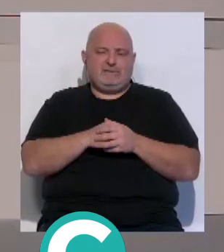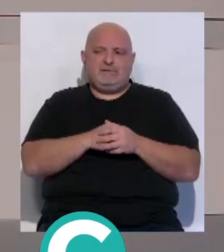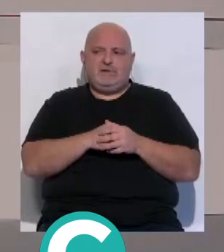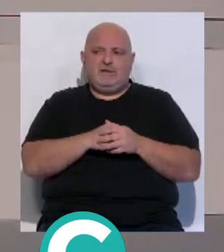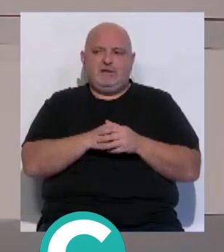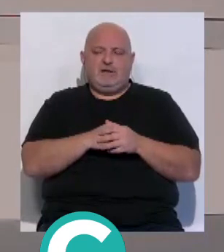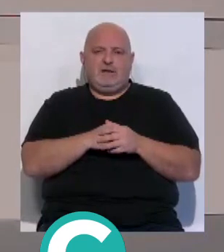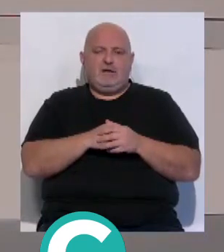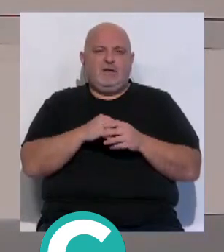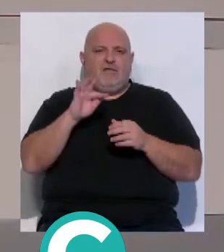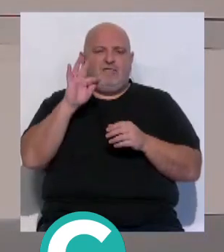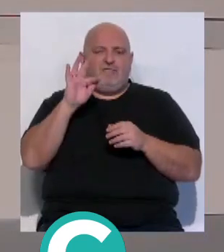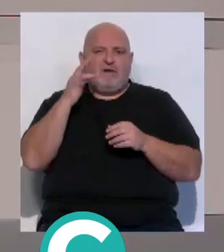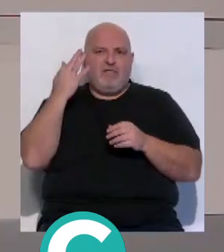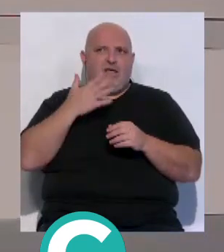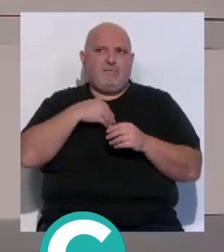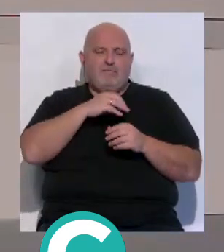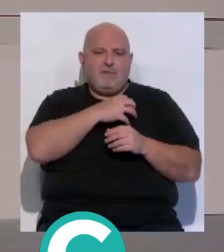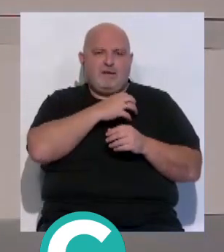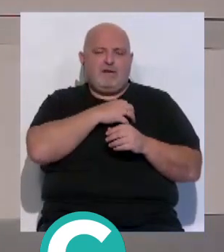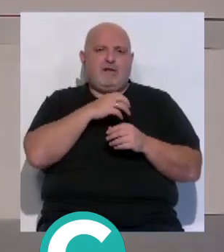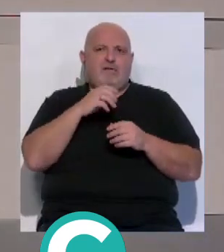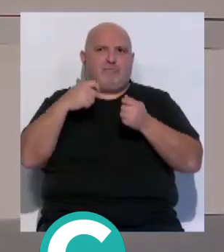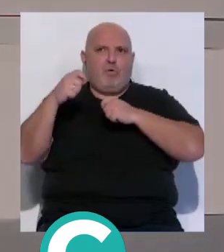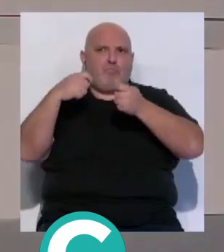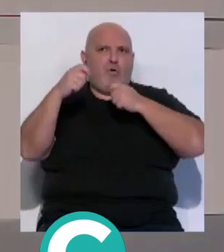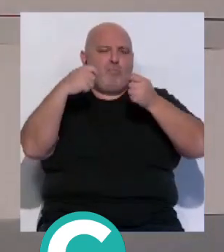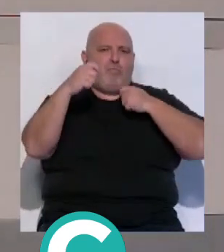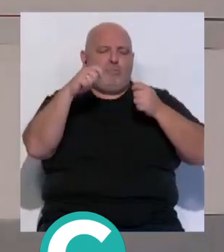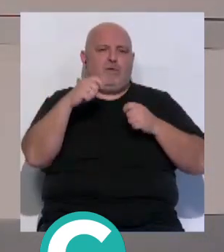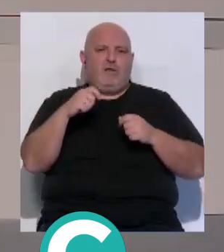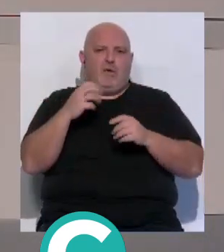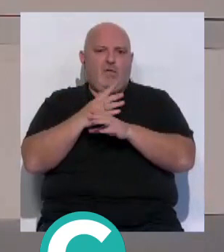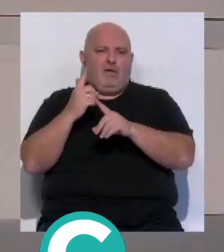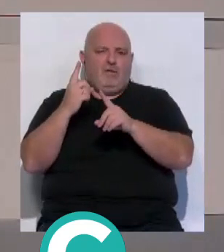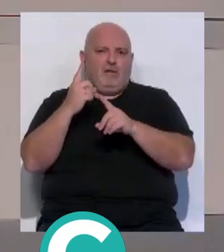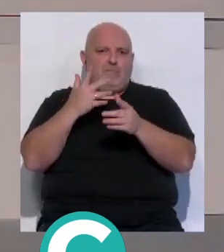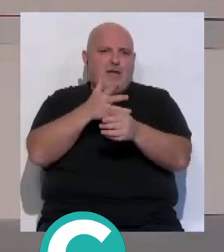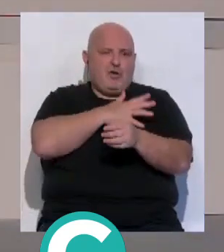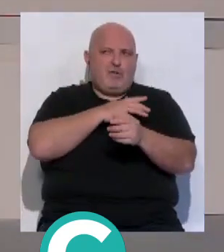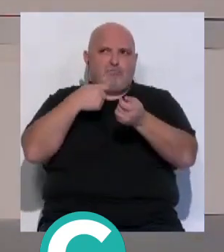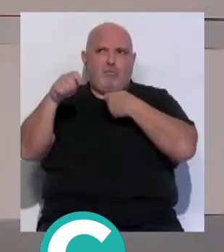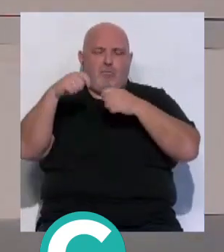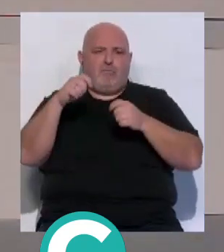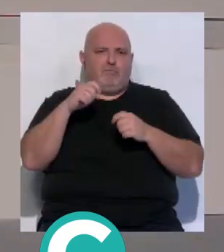a Francia al español Villa al Málaga Calderón al mallorca Cortijo al Sevilla